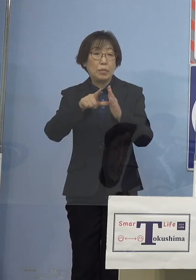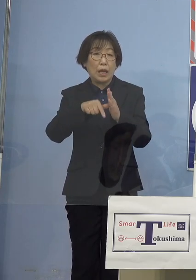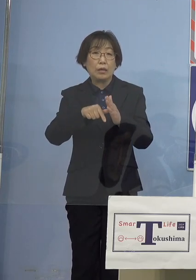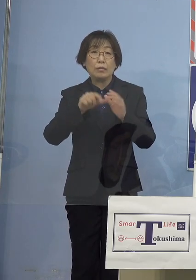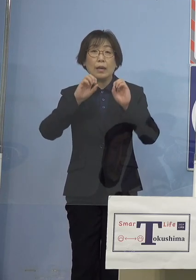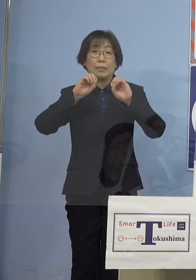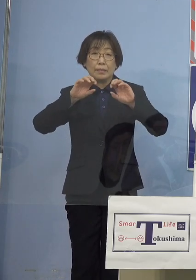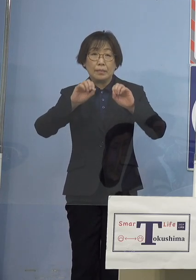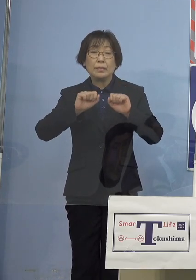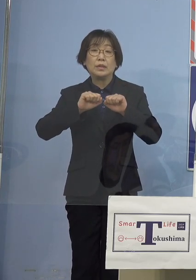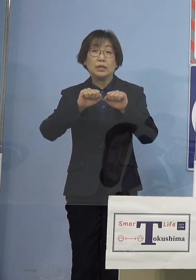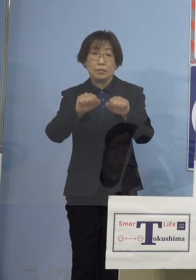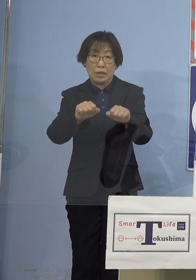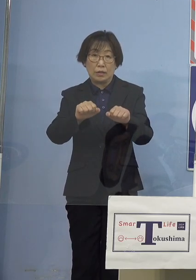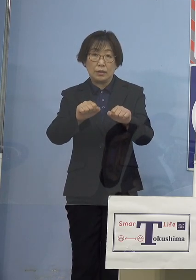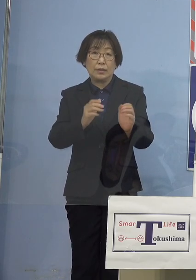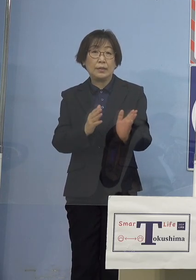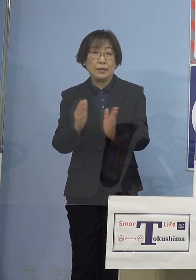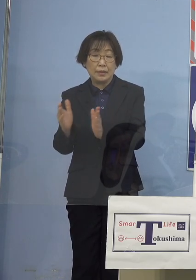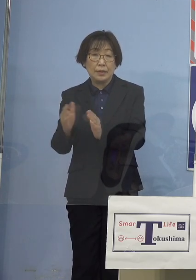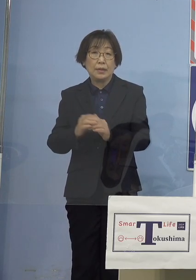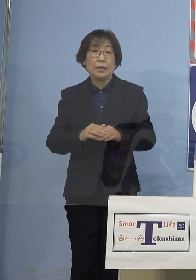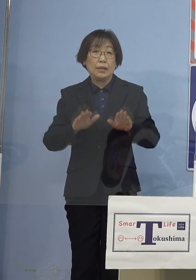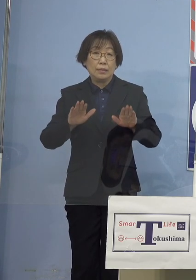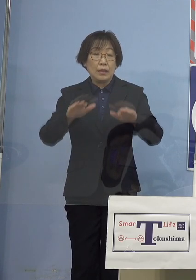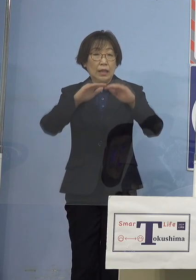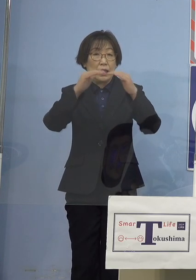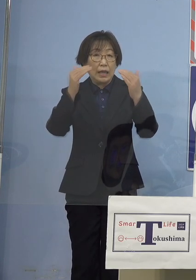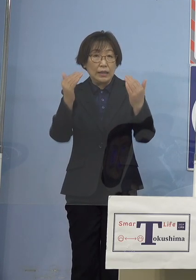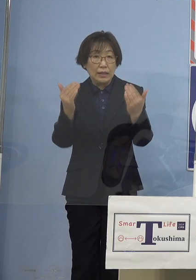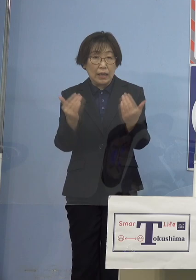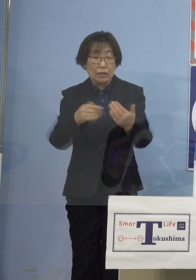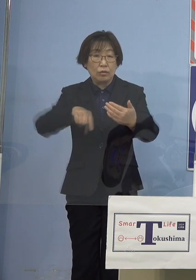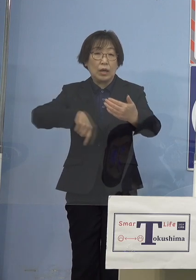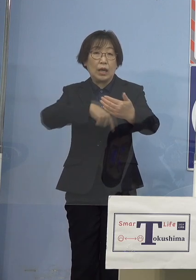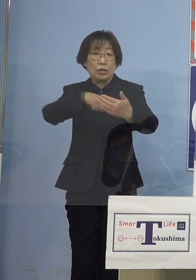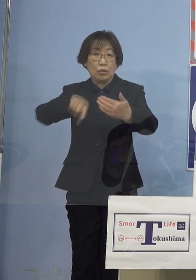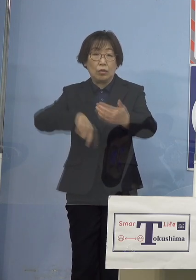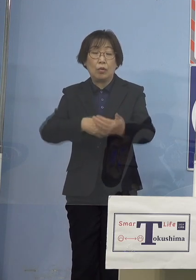ということで、今、大体の概要を 申し上げたとおりでありますので